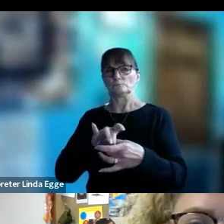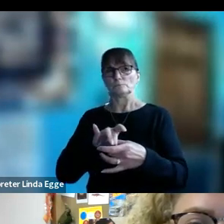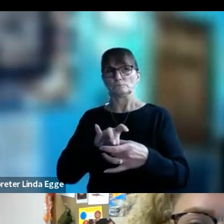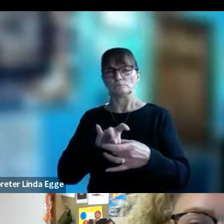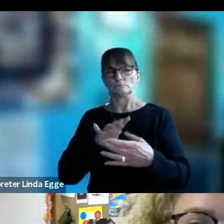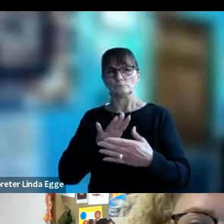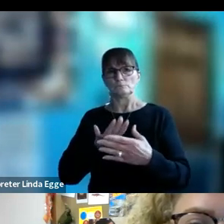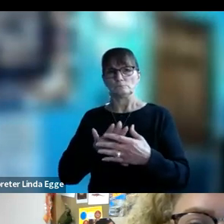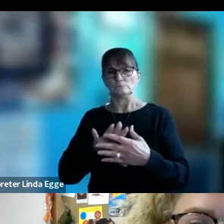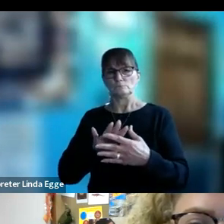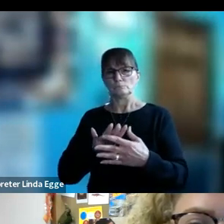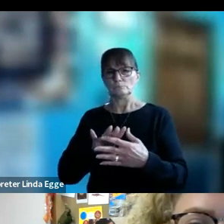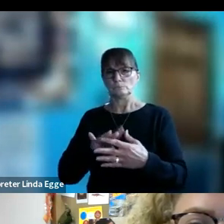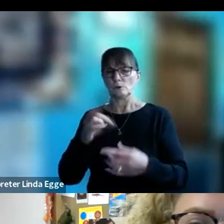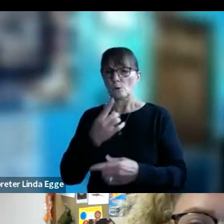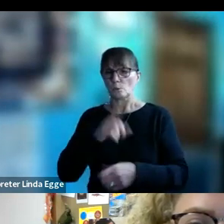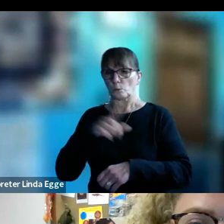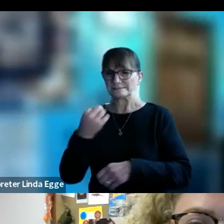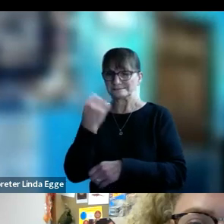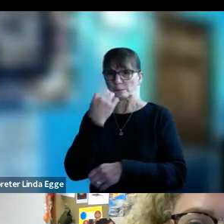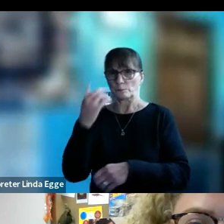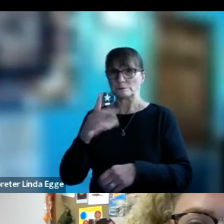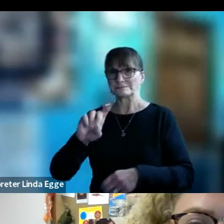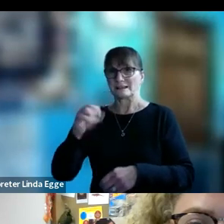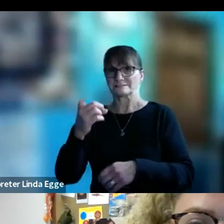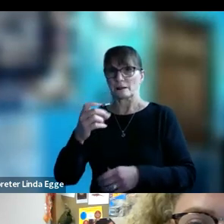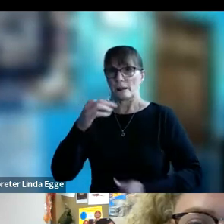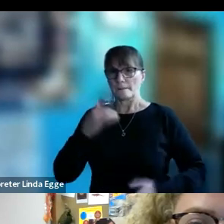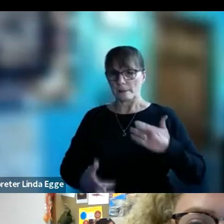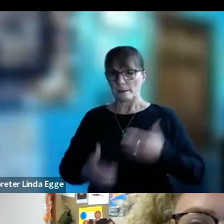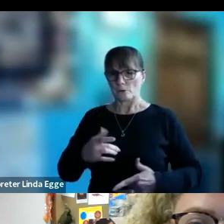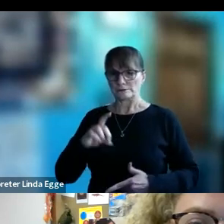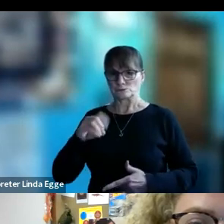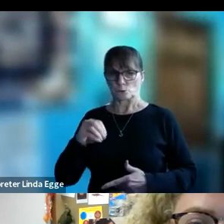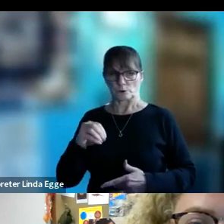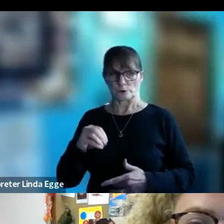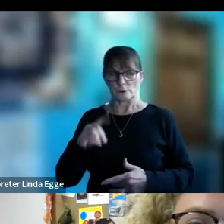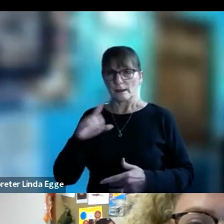cuando alguien es diagnosticado con trastorno bipolar y usa metanfetamina